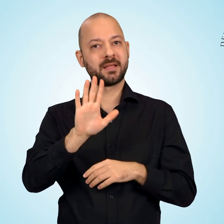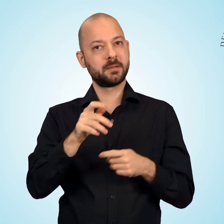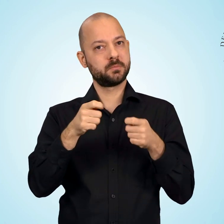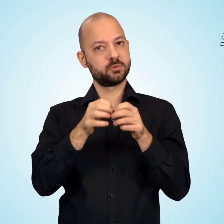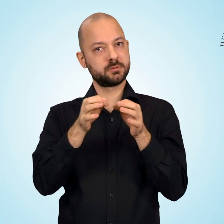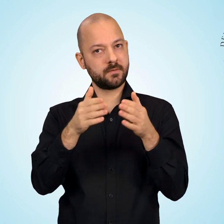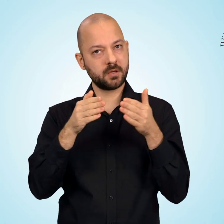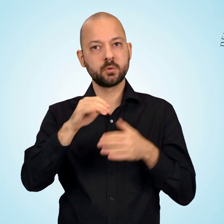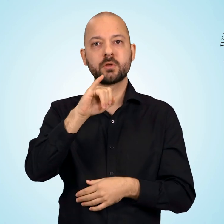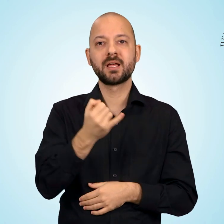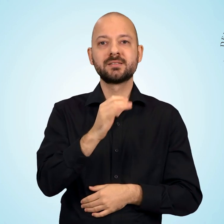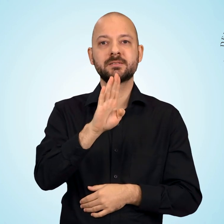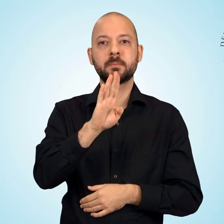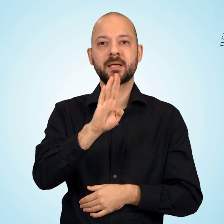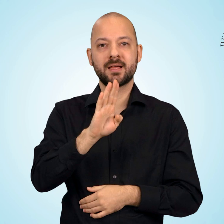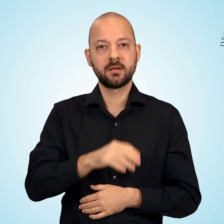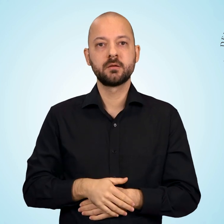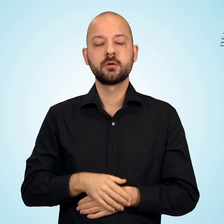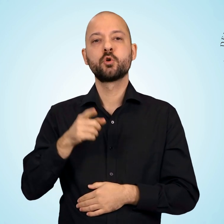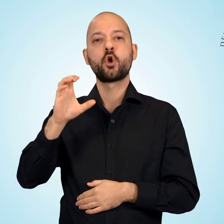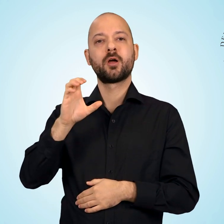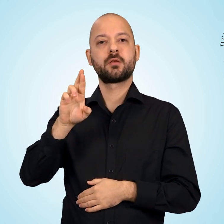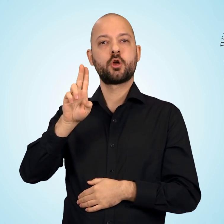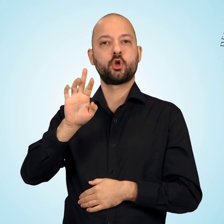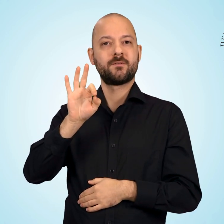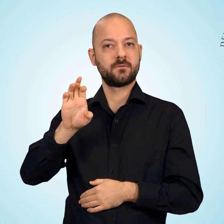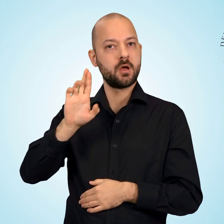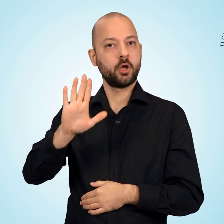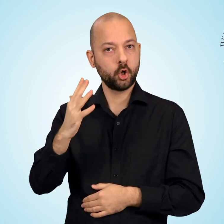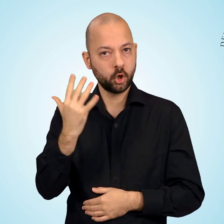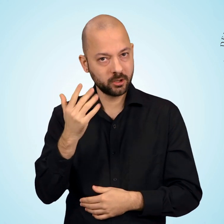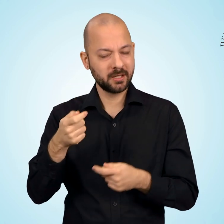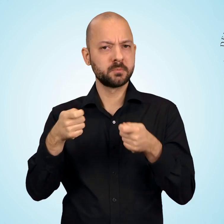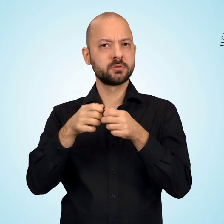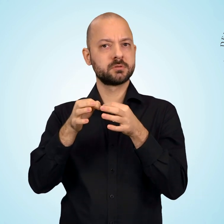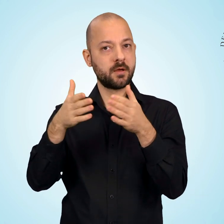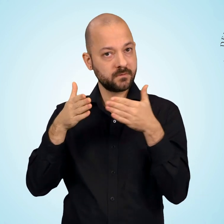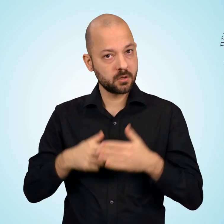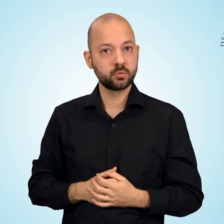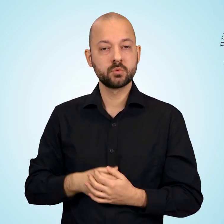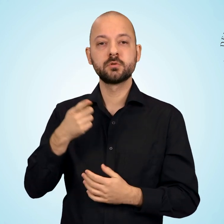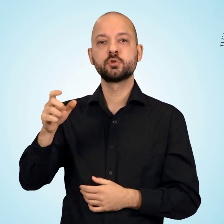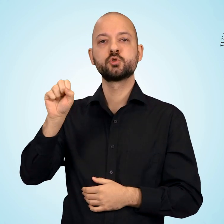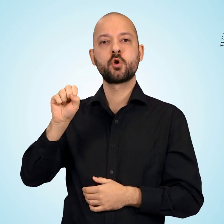Jens Beeck (FDP-Bundestagsfraktion), Corinna Rüffer (Bündnis 90/ Die Grünen-Bundestagsfraktion)